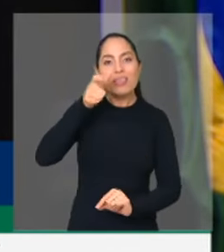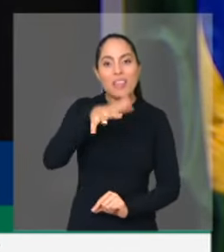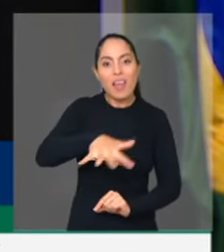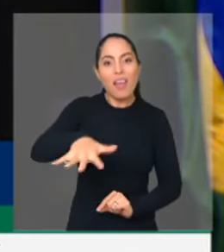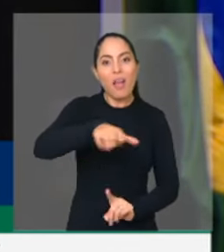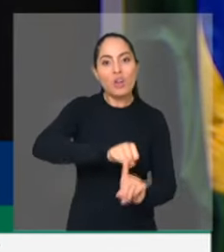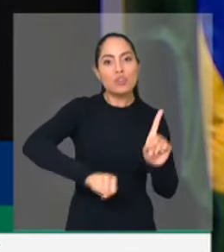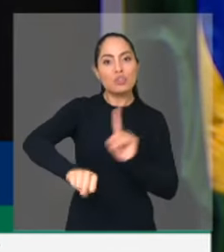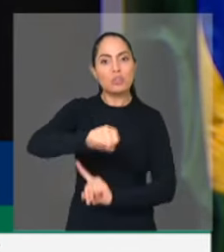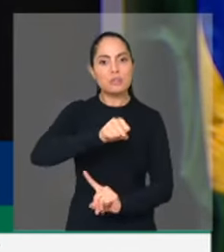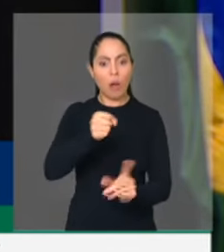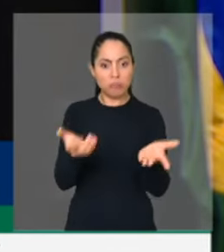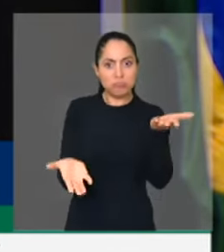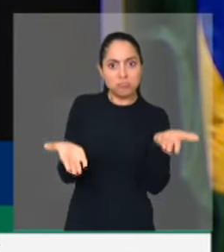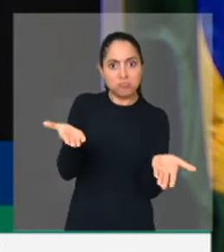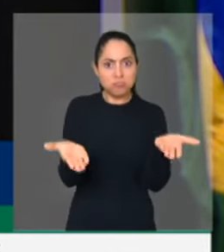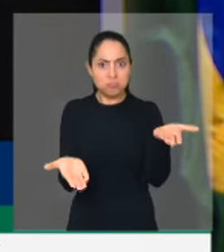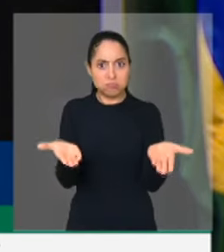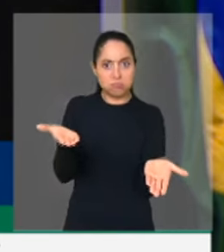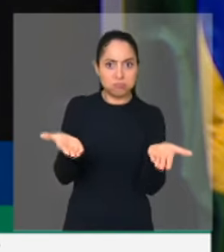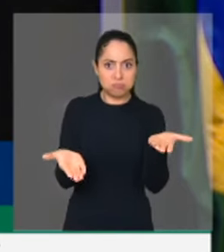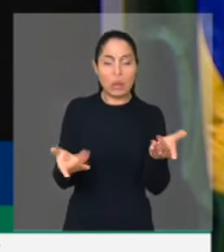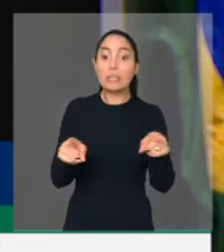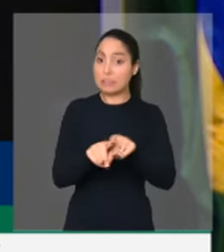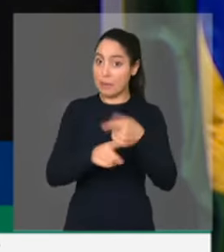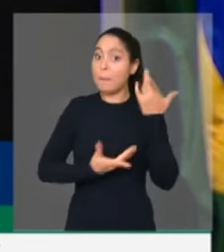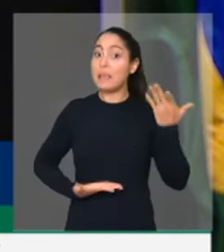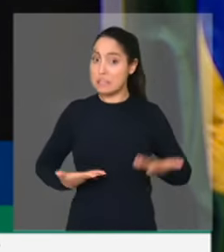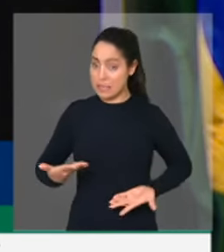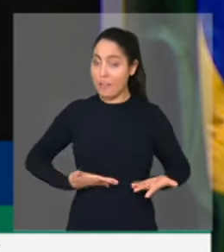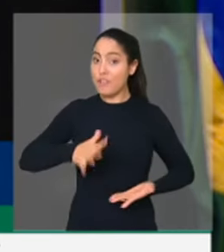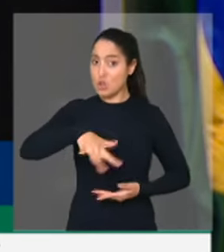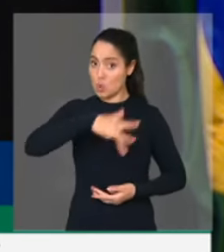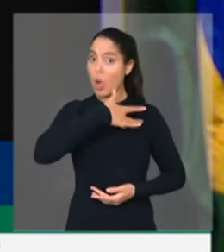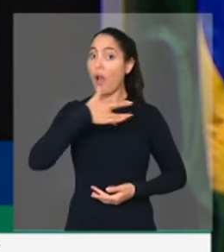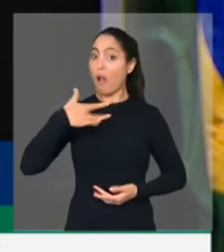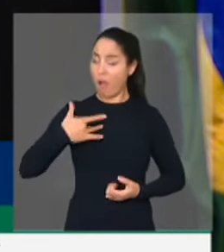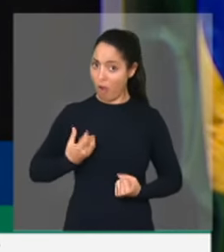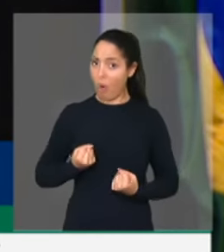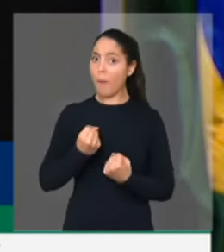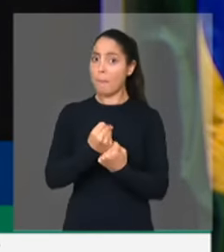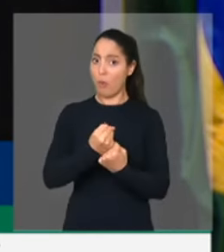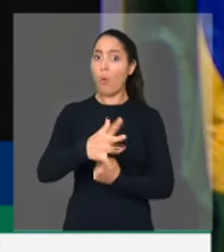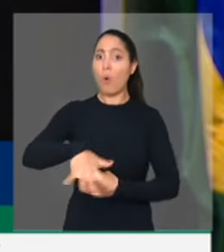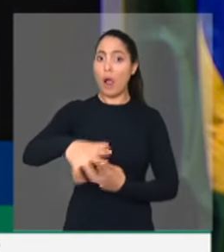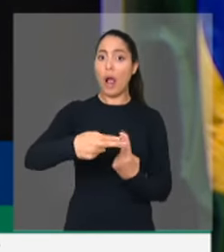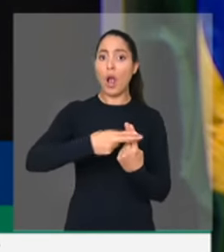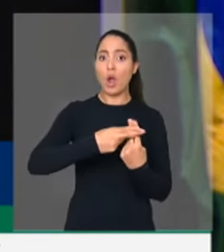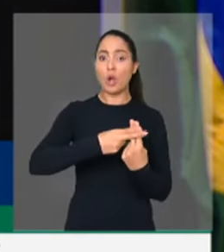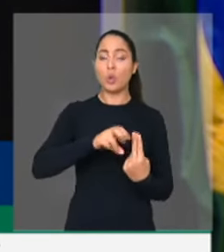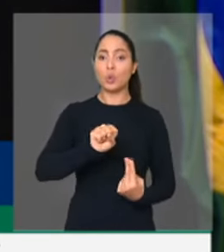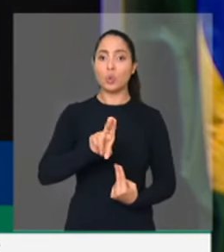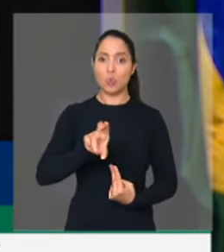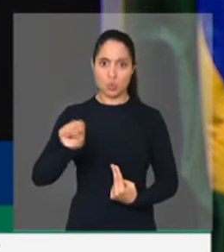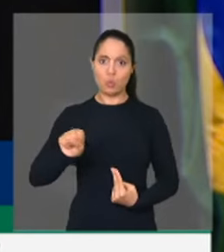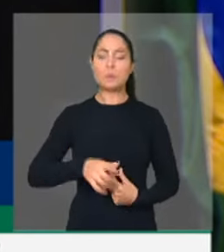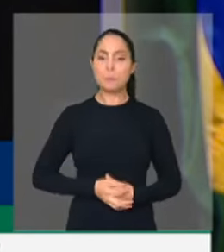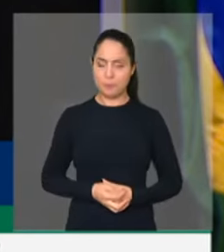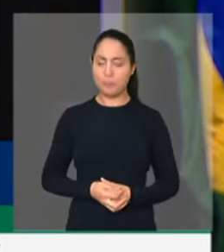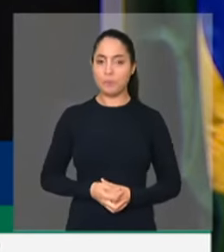SAÚDE PRIVADOS... E O SISTEMA ÚNICO DE SAÚDE. DEVIDO É NECESSIDADE.... DE FAZER ALGUNS AJUSTES E ACRÀSCIMOS